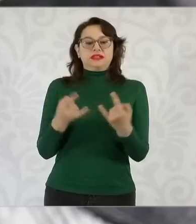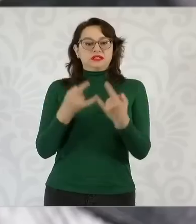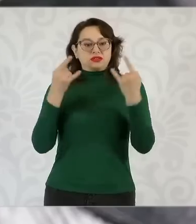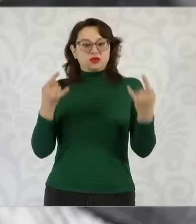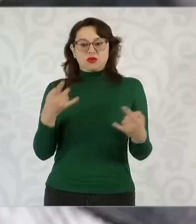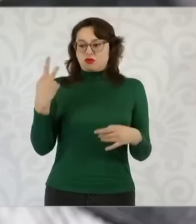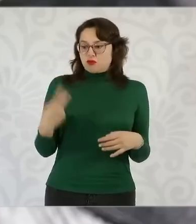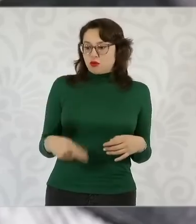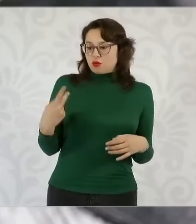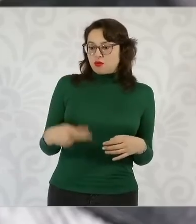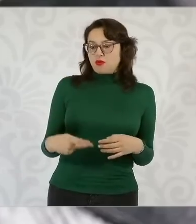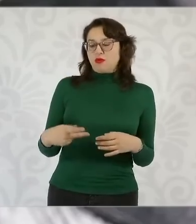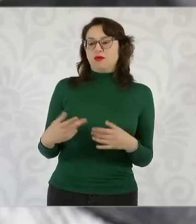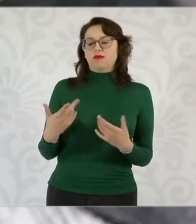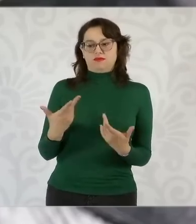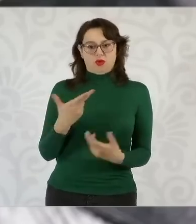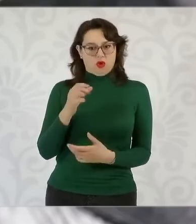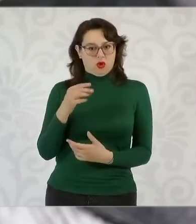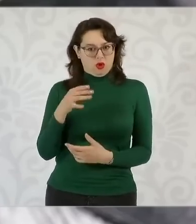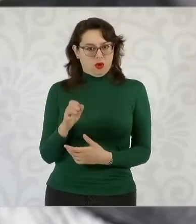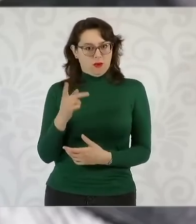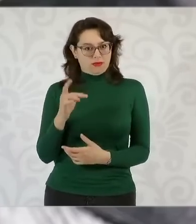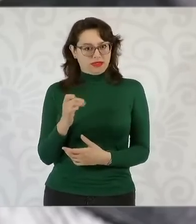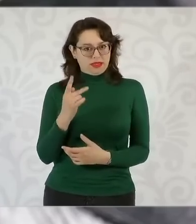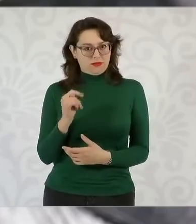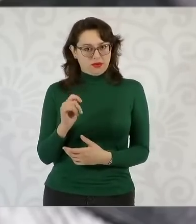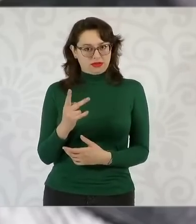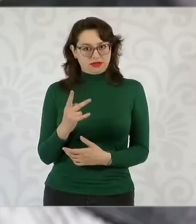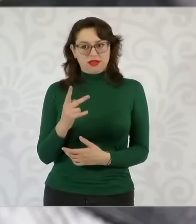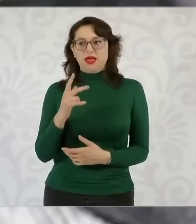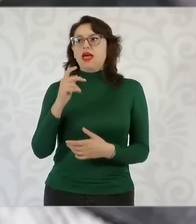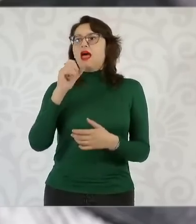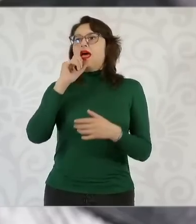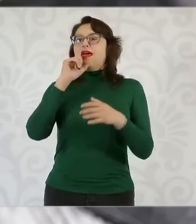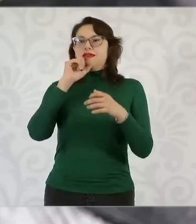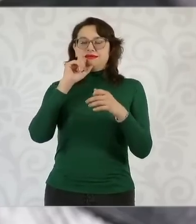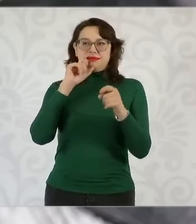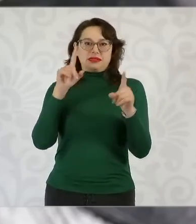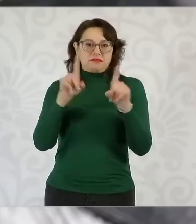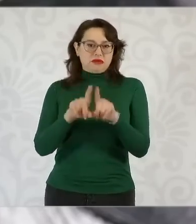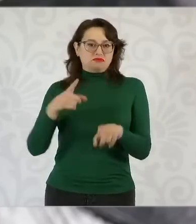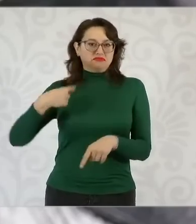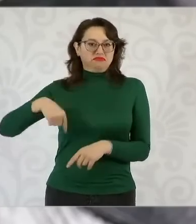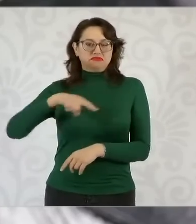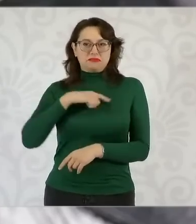y el compromiso que tenemos en México como lo mencionaban ahorita cuando llegamos nosotros al